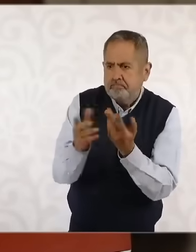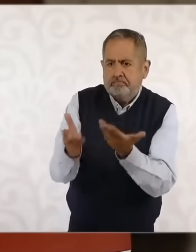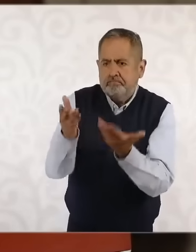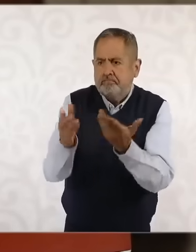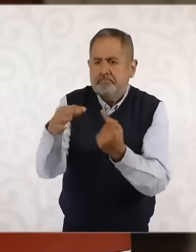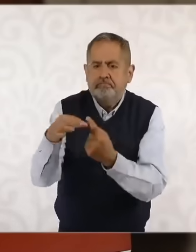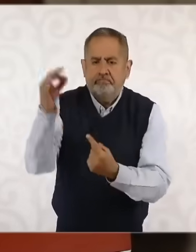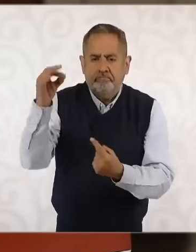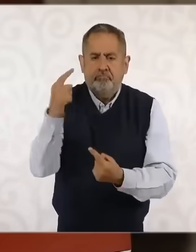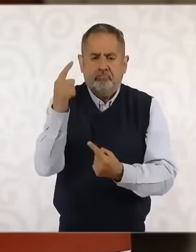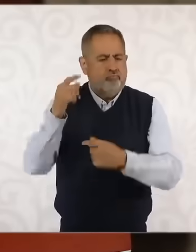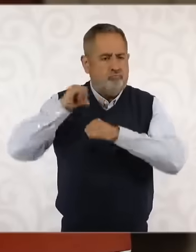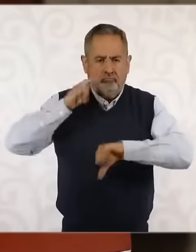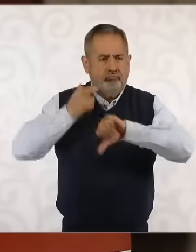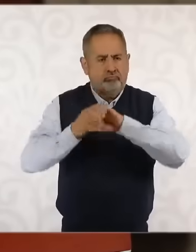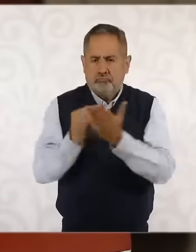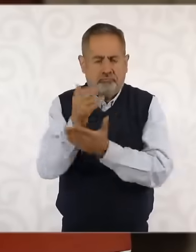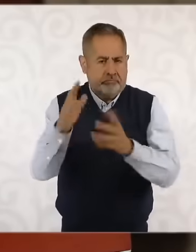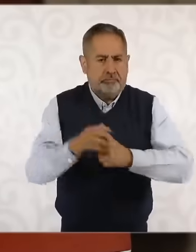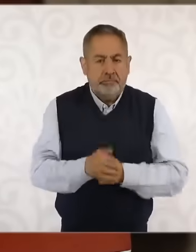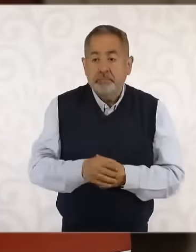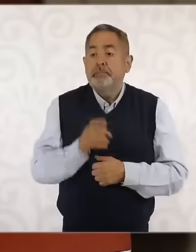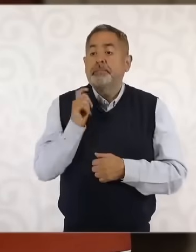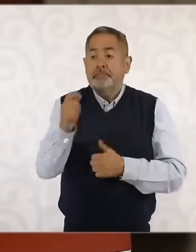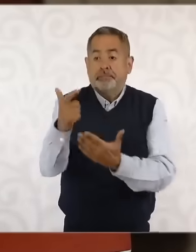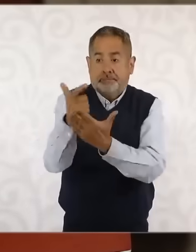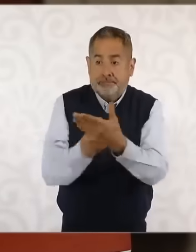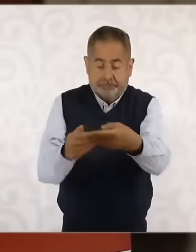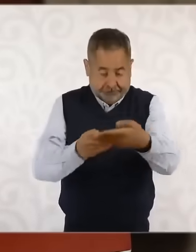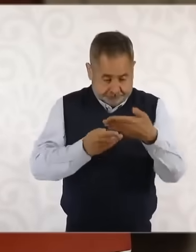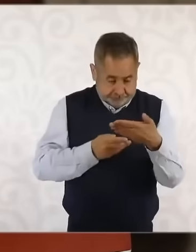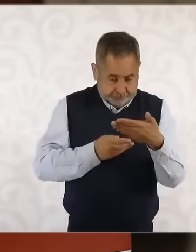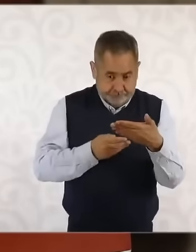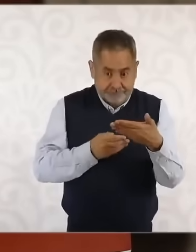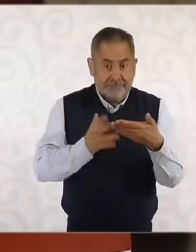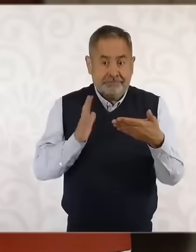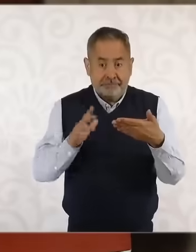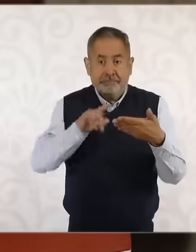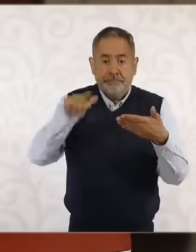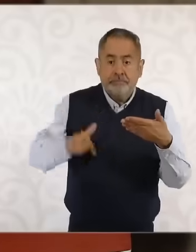la fracción anterior. Dentro de los 10 días siguientes, el ejecutivo formulará una terna y